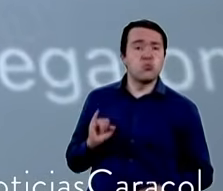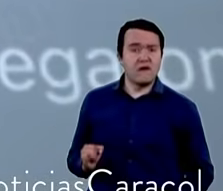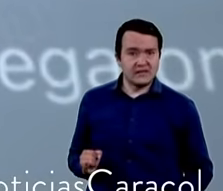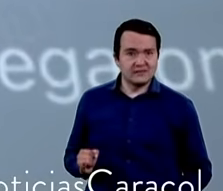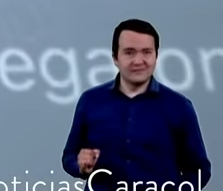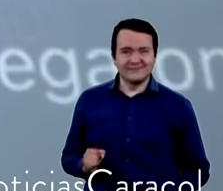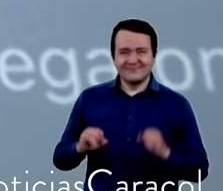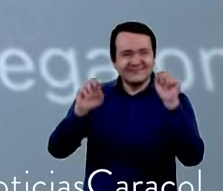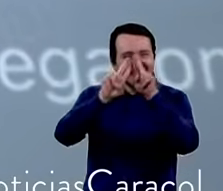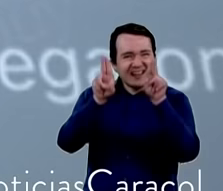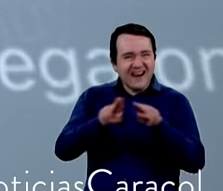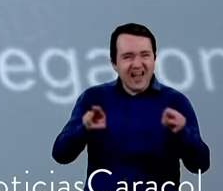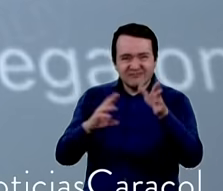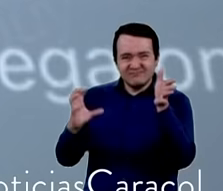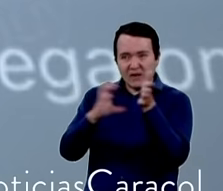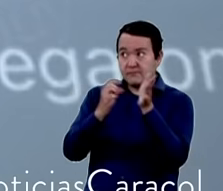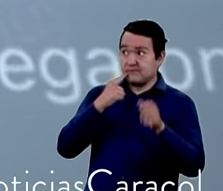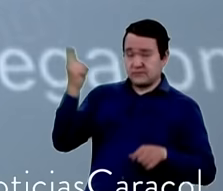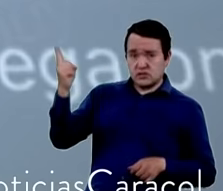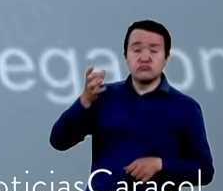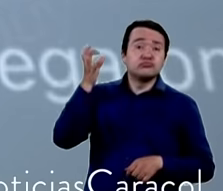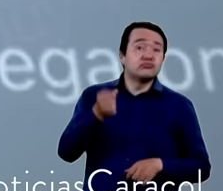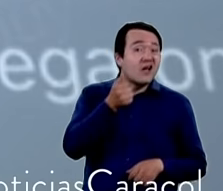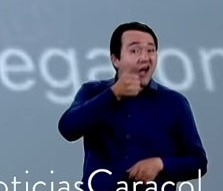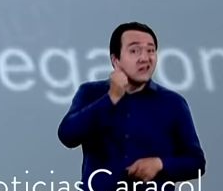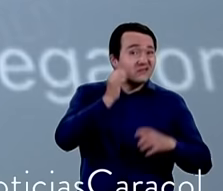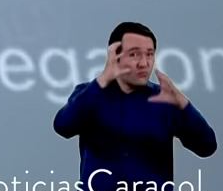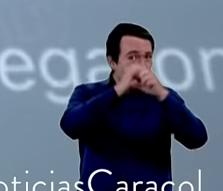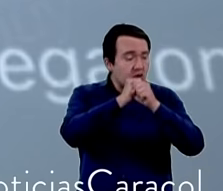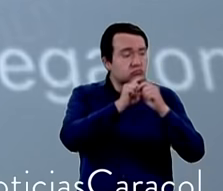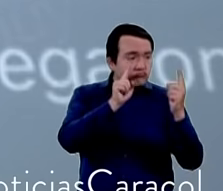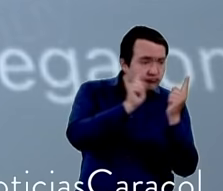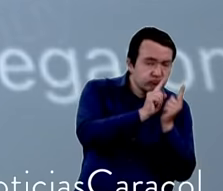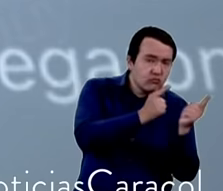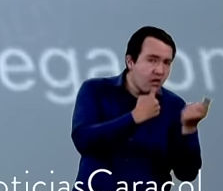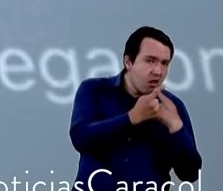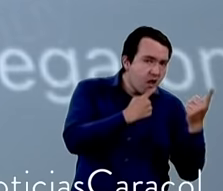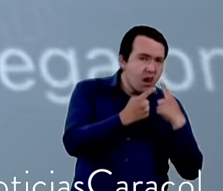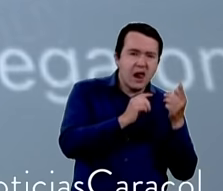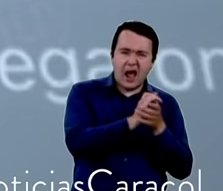Rebeca una ciudadana alemana